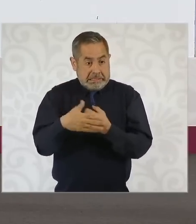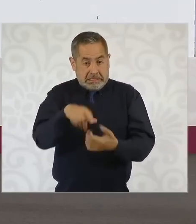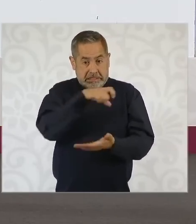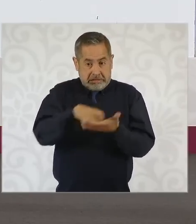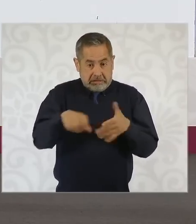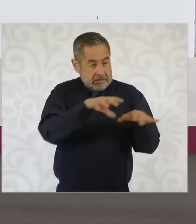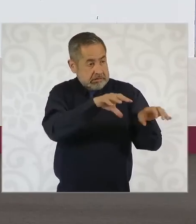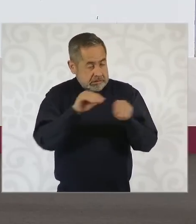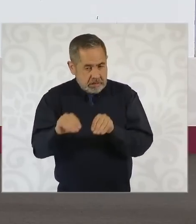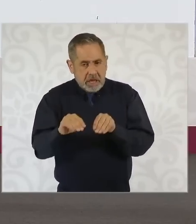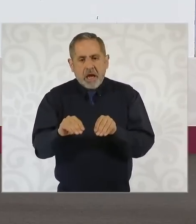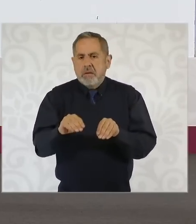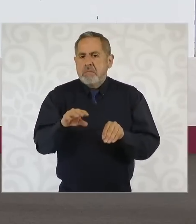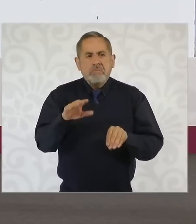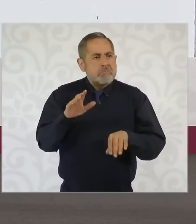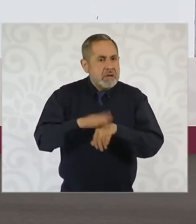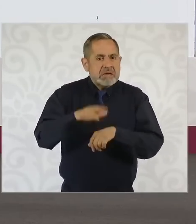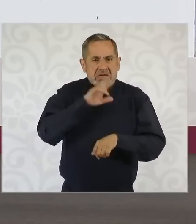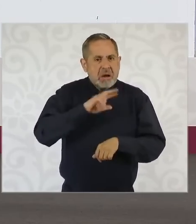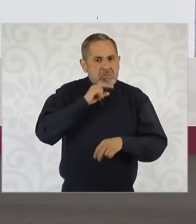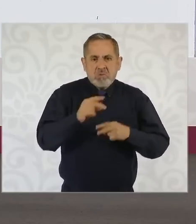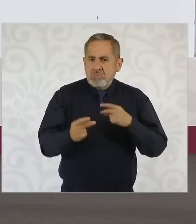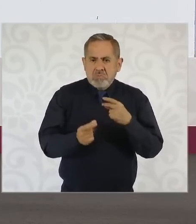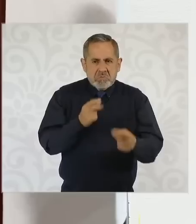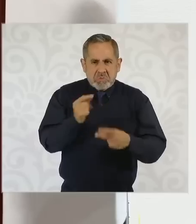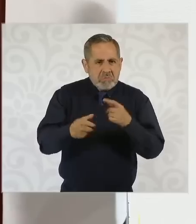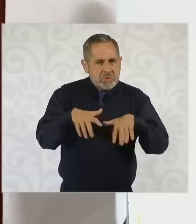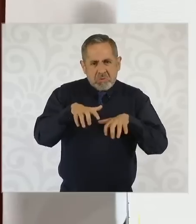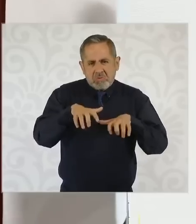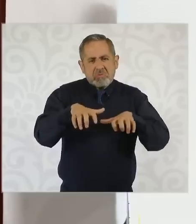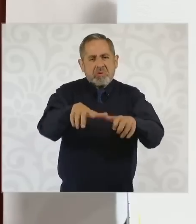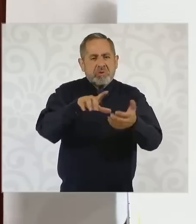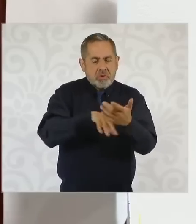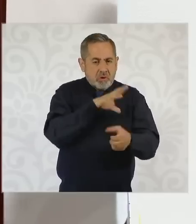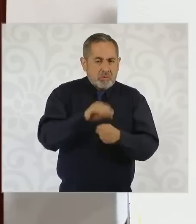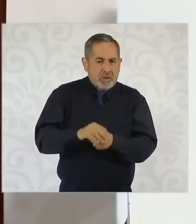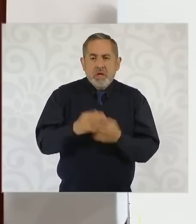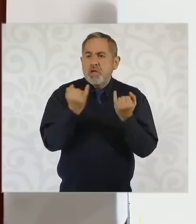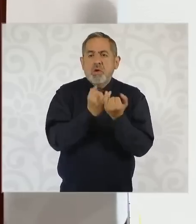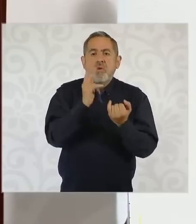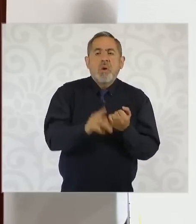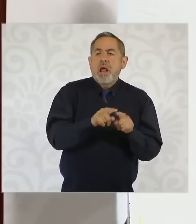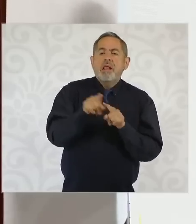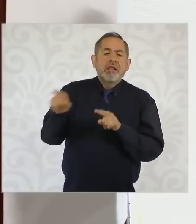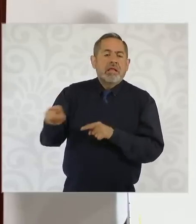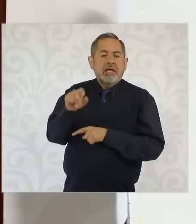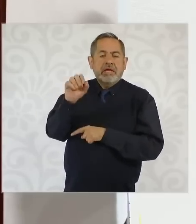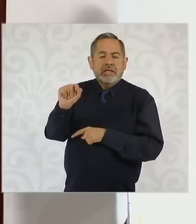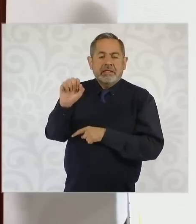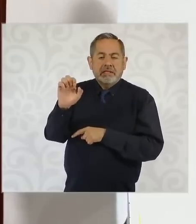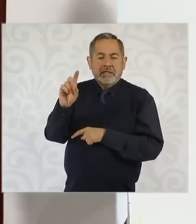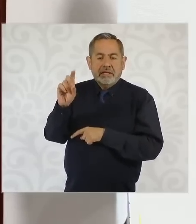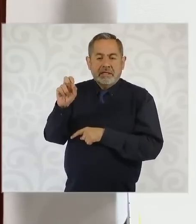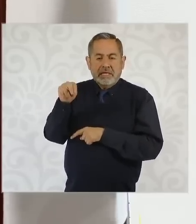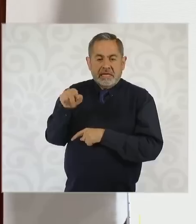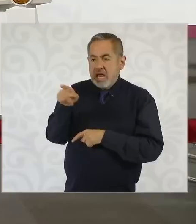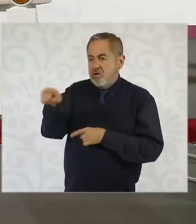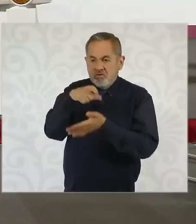ejecución mayor y como lo hace la defensa nacional ahora en el sureste ellos adquirieron maquinaria